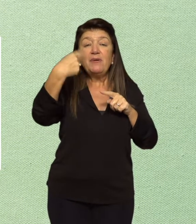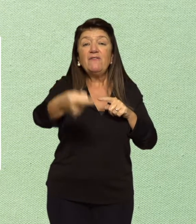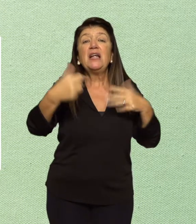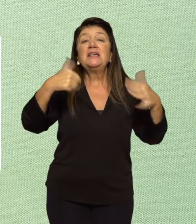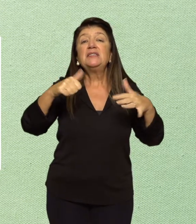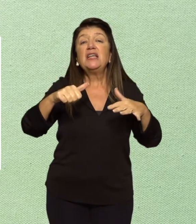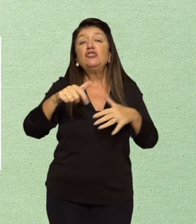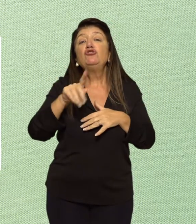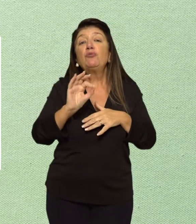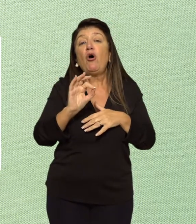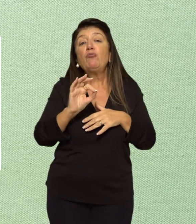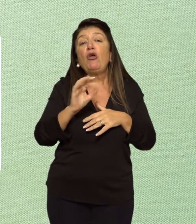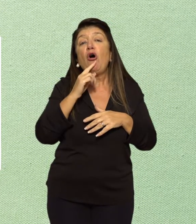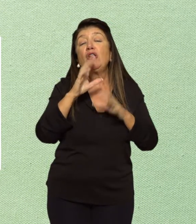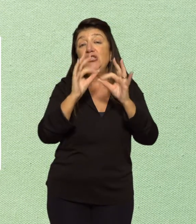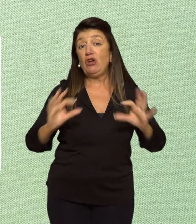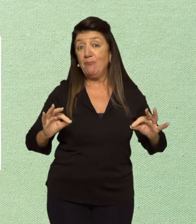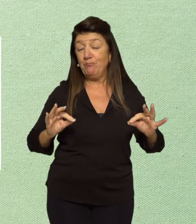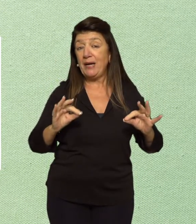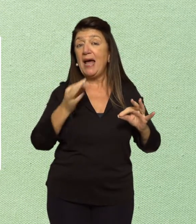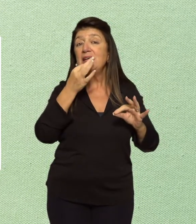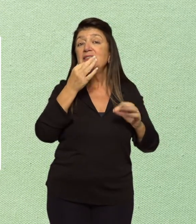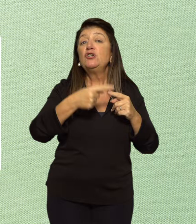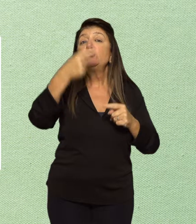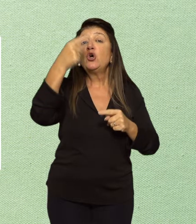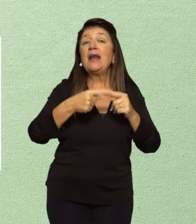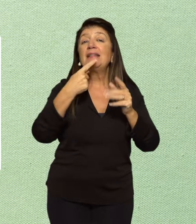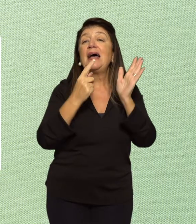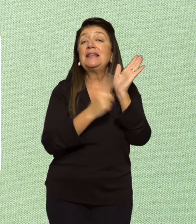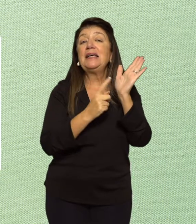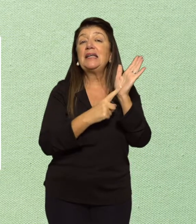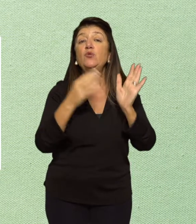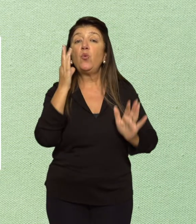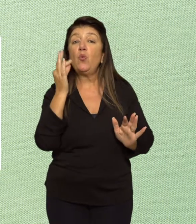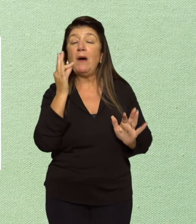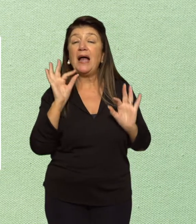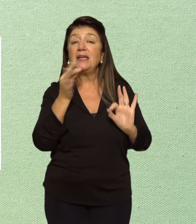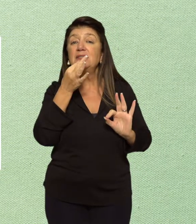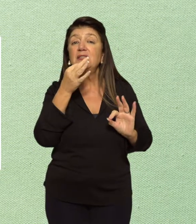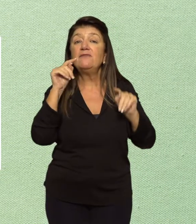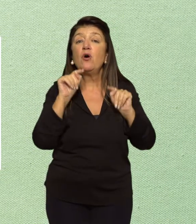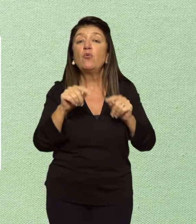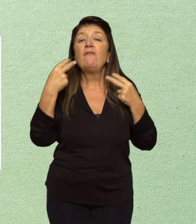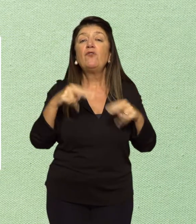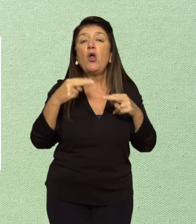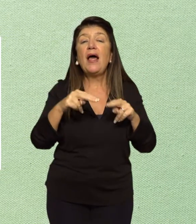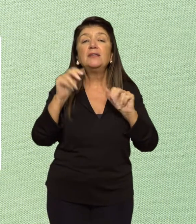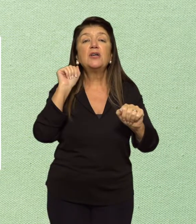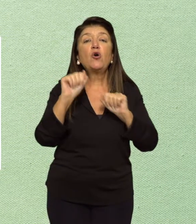a voler significare che la violenza contro le donne è una violazione dei diritti umani. E quindi